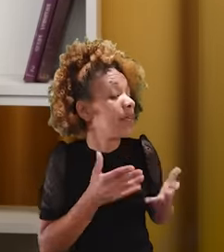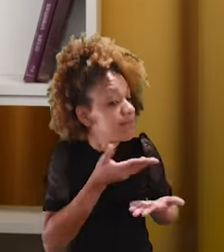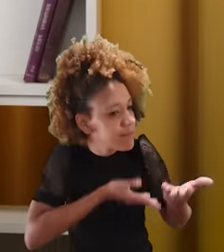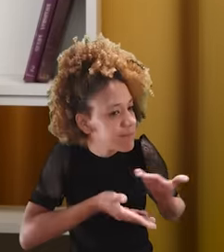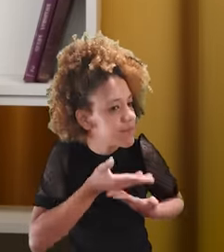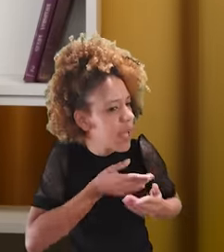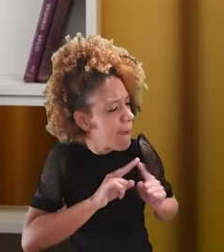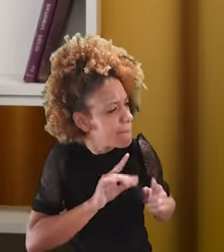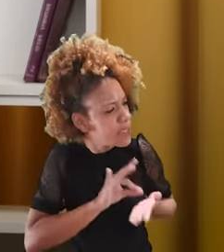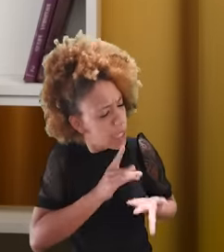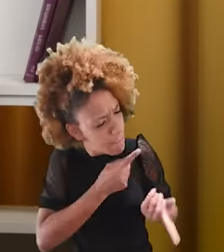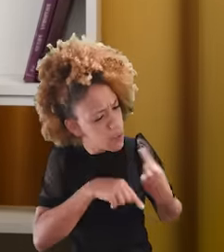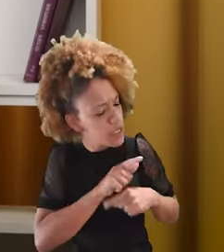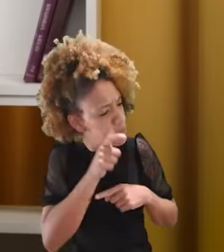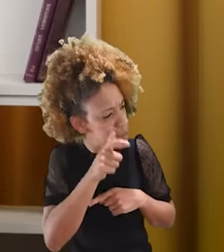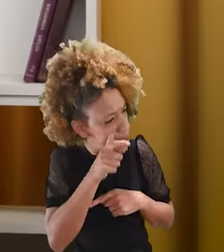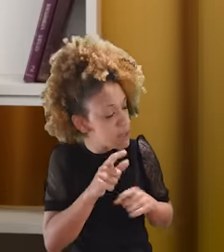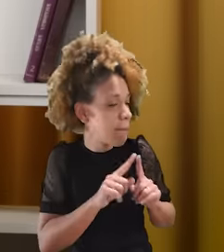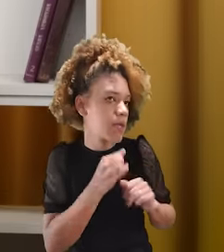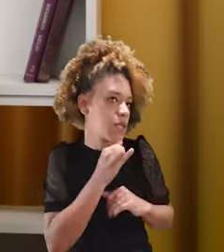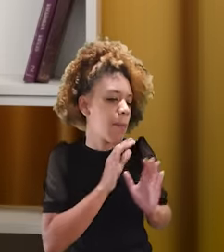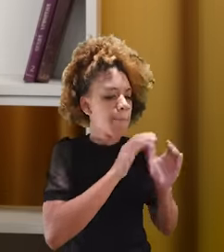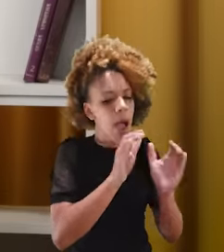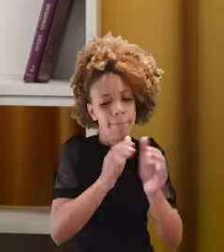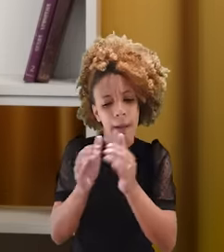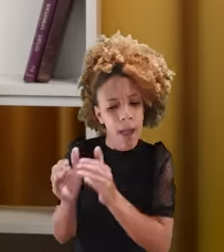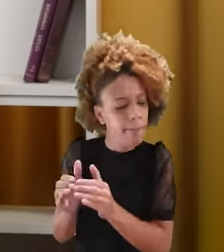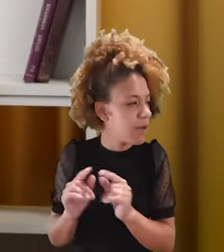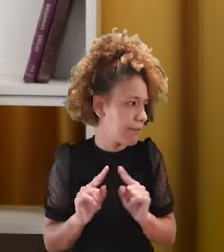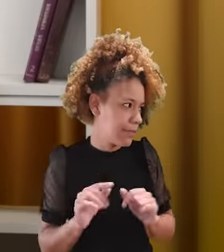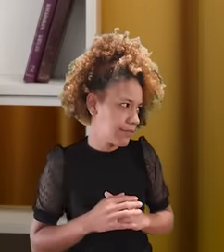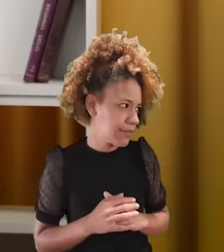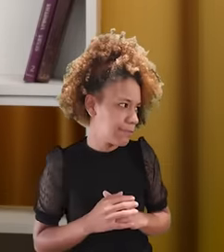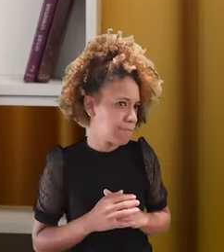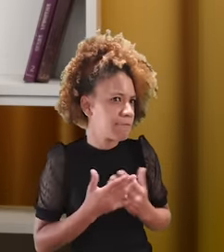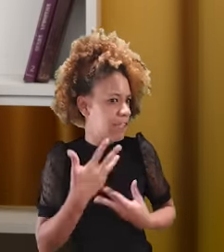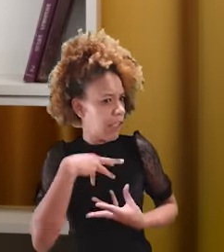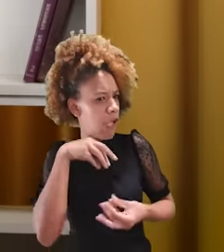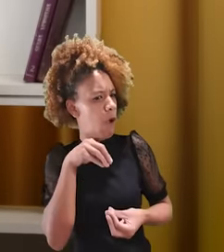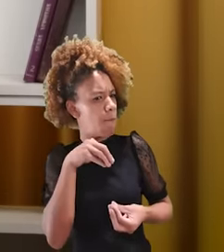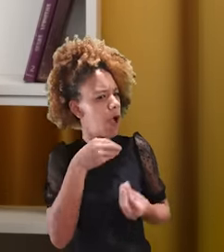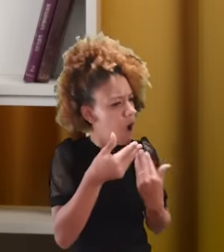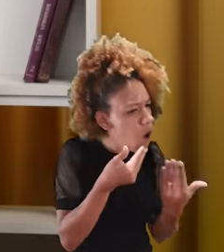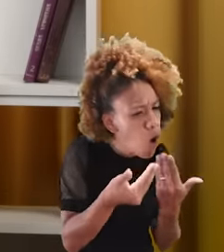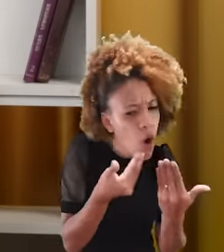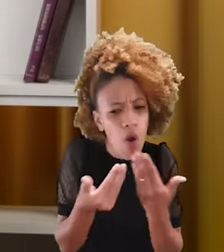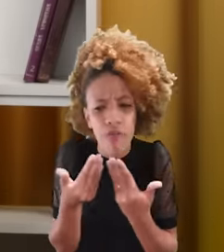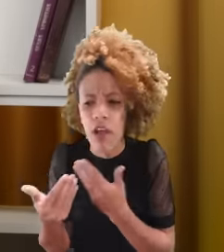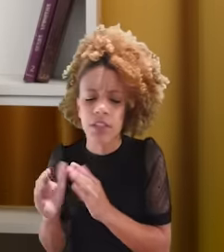Mas eu acredito muito nessa coisa da velocidade um do tipo ouve esut calma conversa dialoga porque o